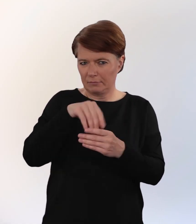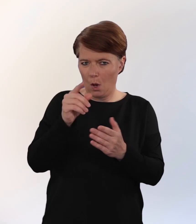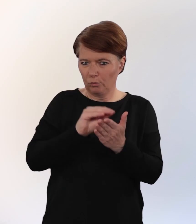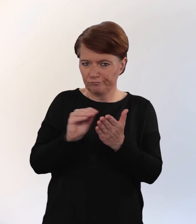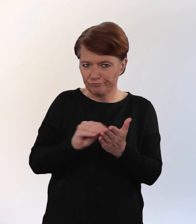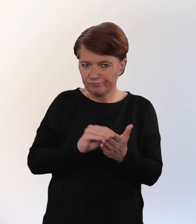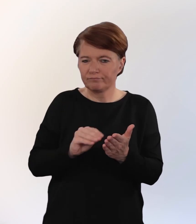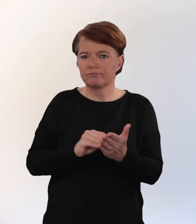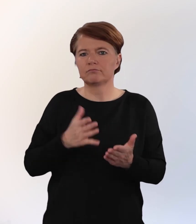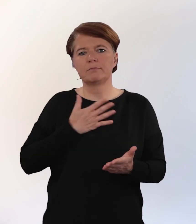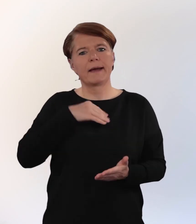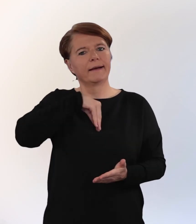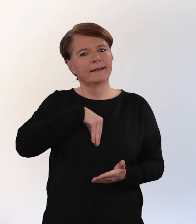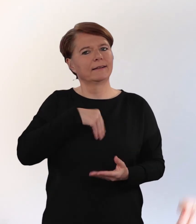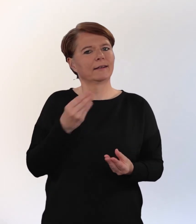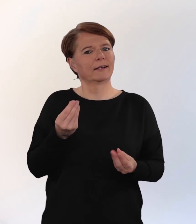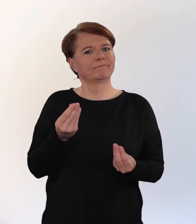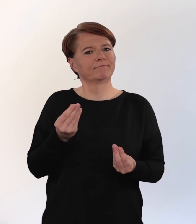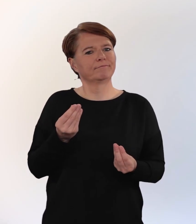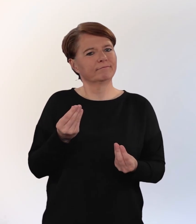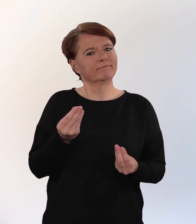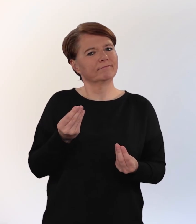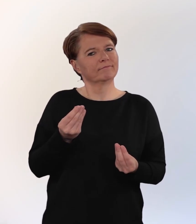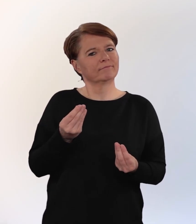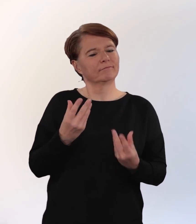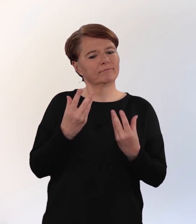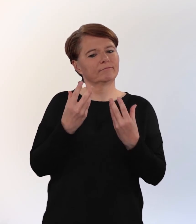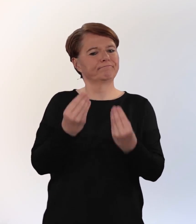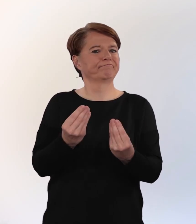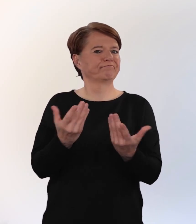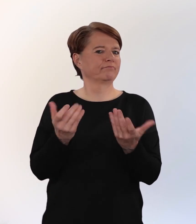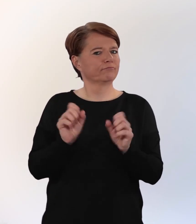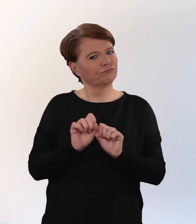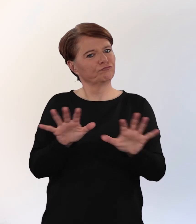als meine mentale Empfindung, dabei mitverfolgen.